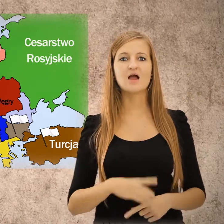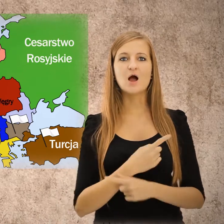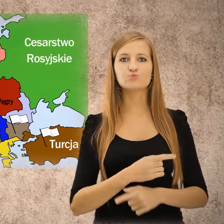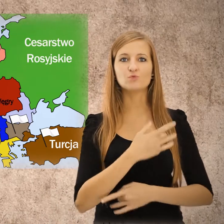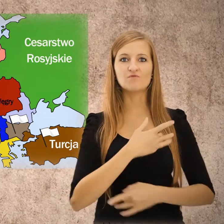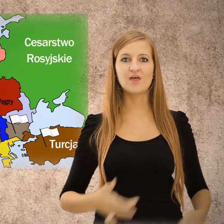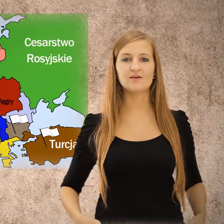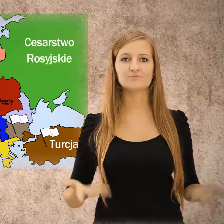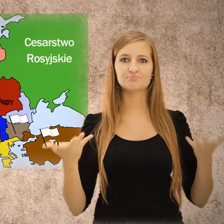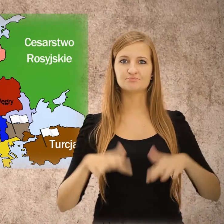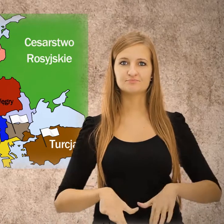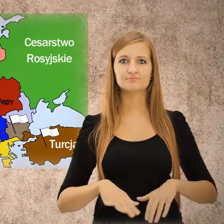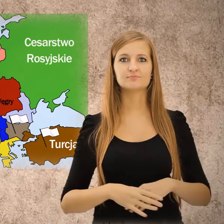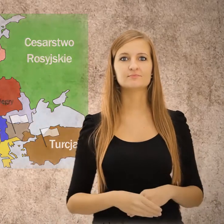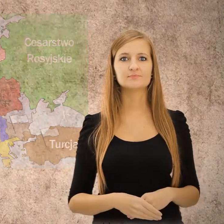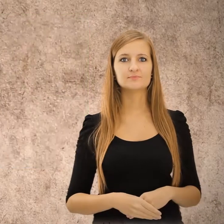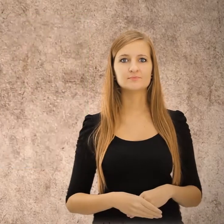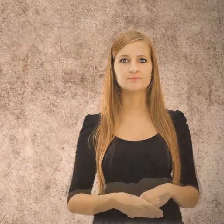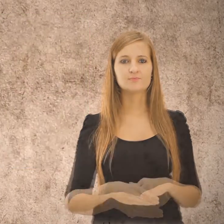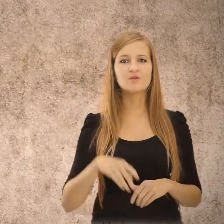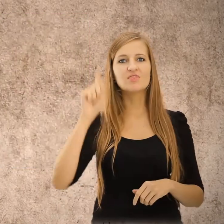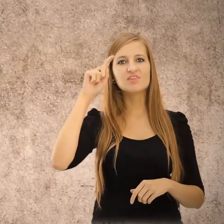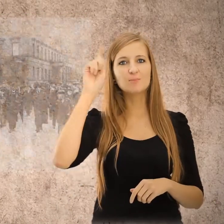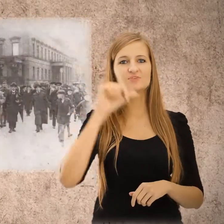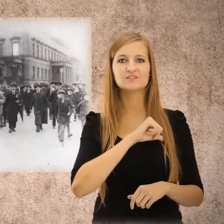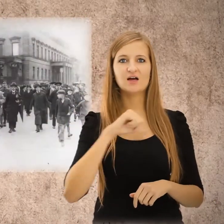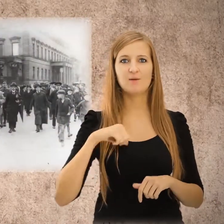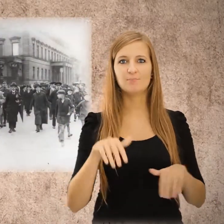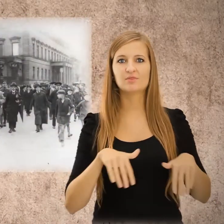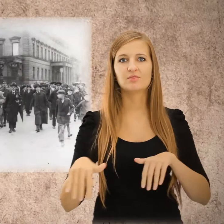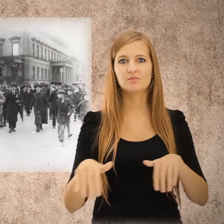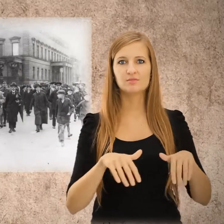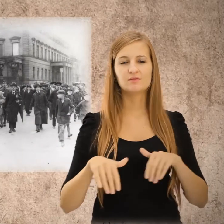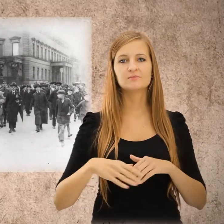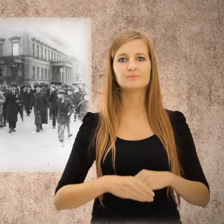i Austro-Węgry rozpadają się. Niemcy zostały same,